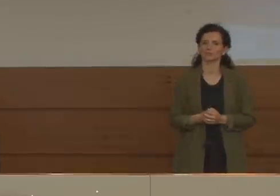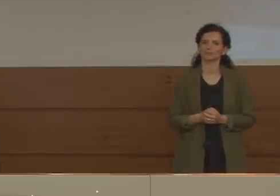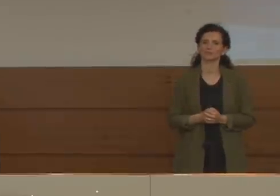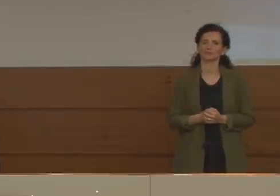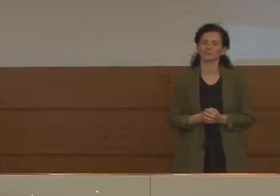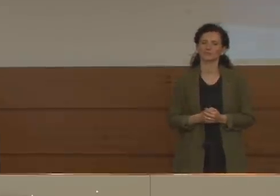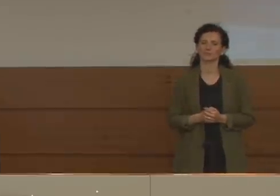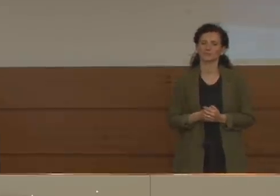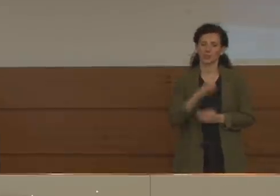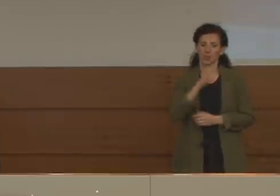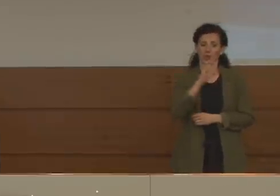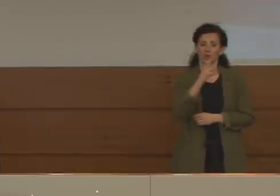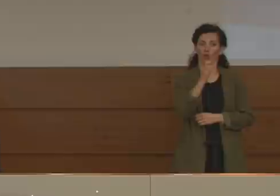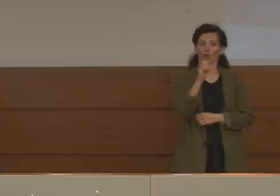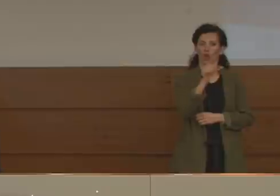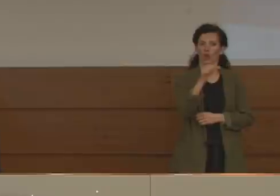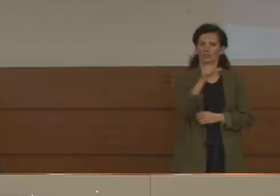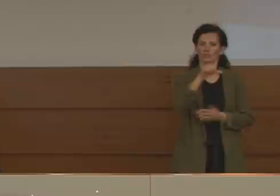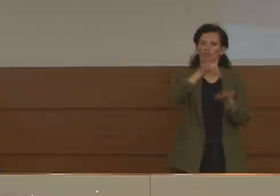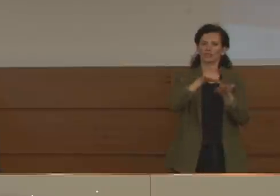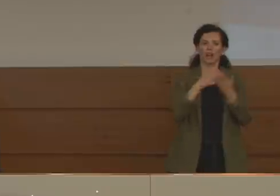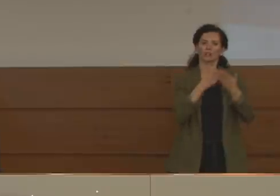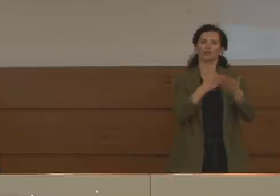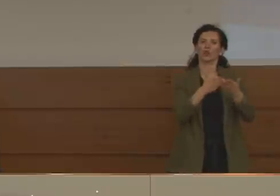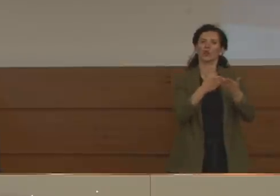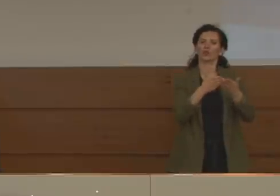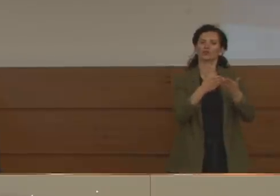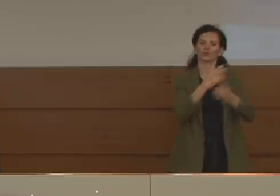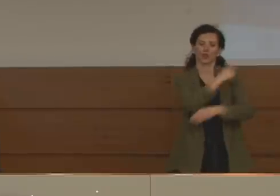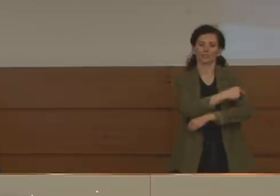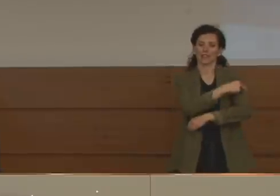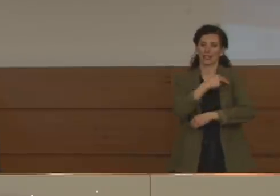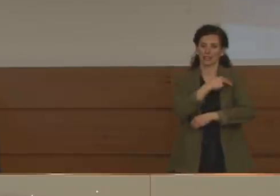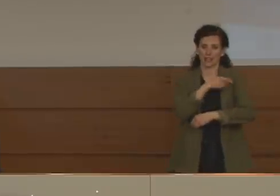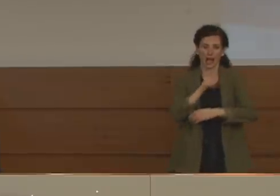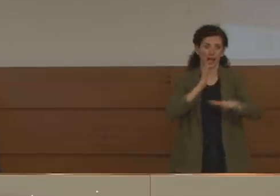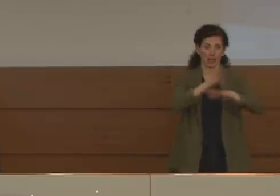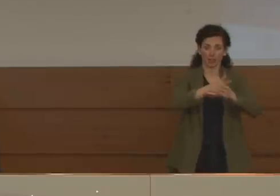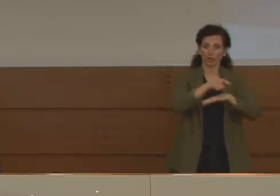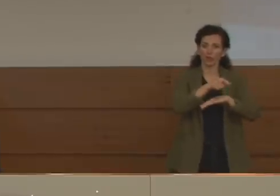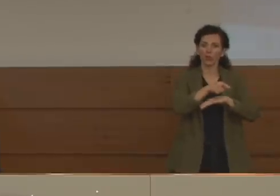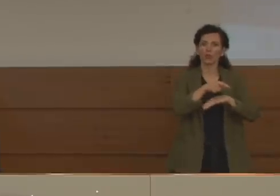della Centrale di Soccorso Remoto Sanitario, ad oggi sono stati trasferiti